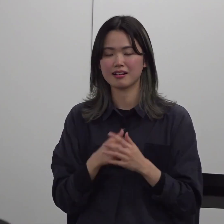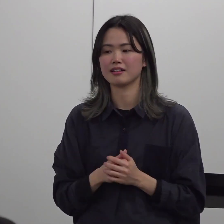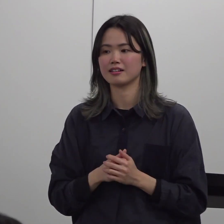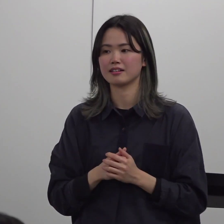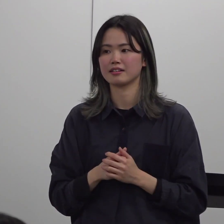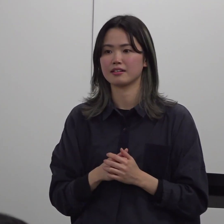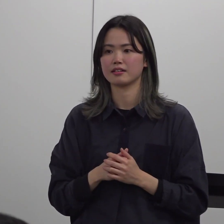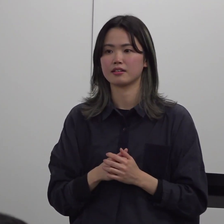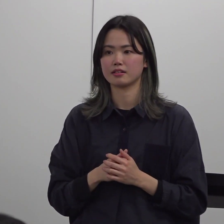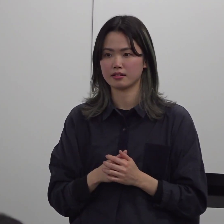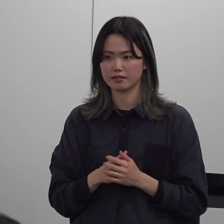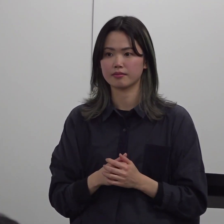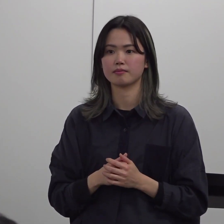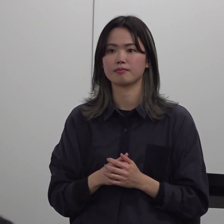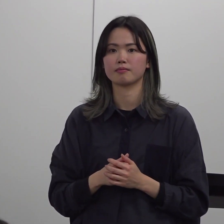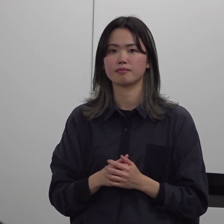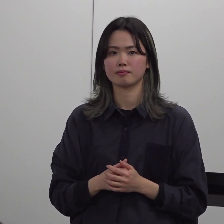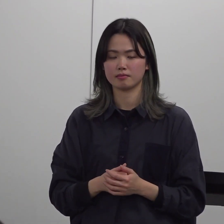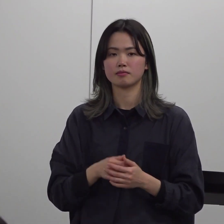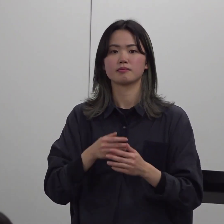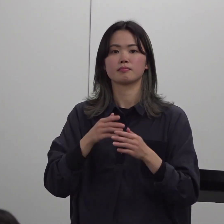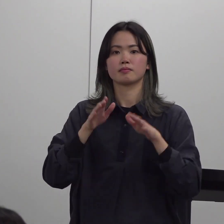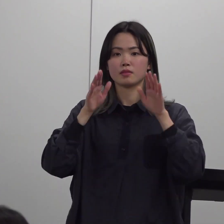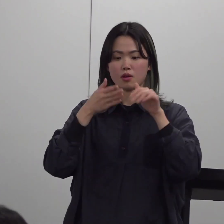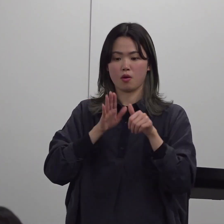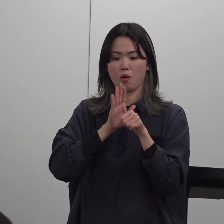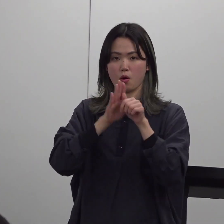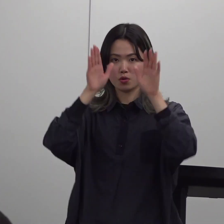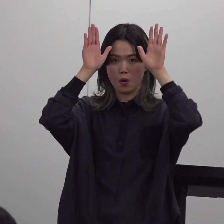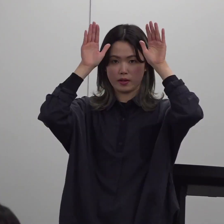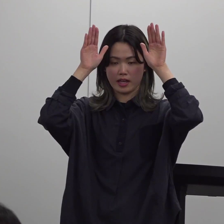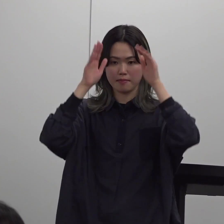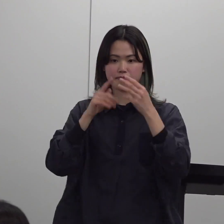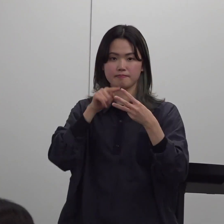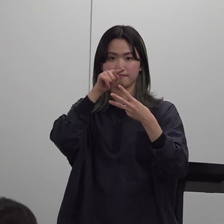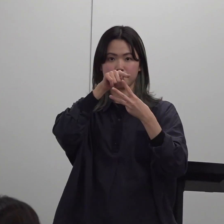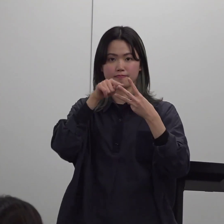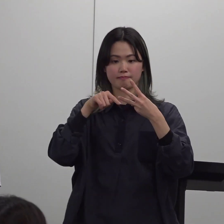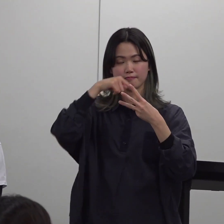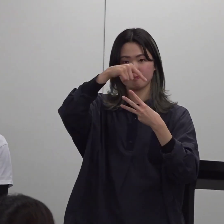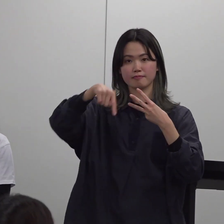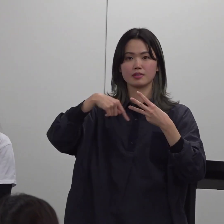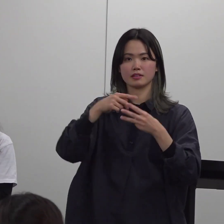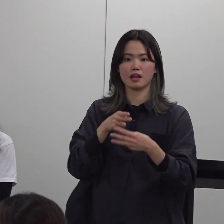3種ともですね皆さんパピーボランティアさんがいらっしゃって